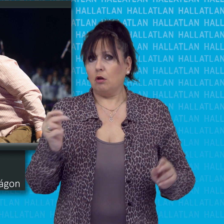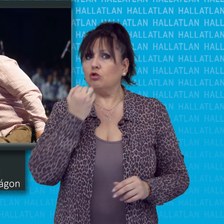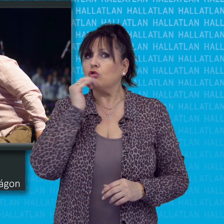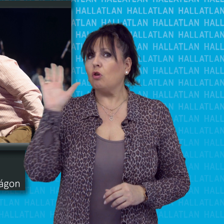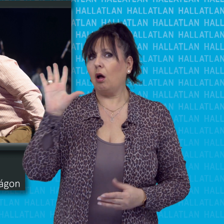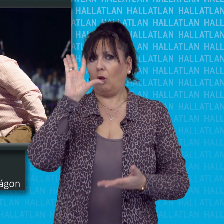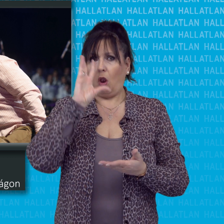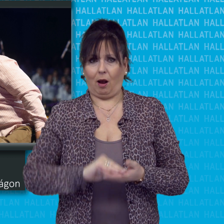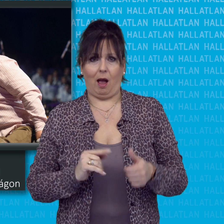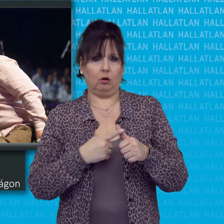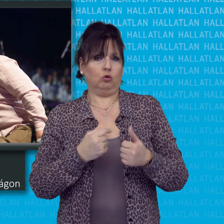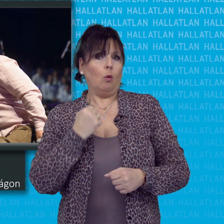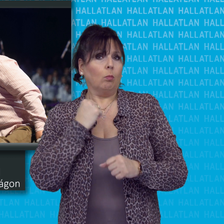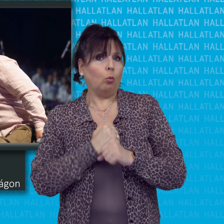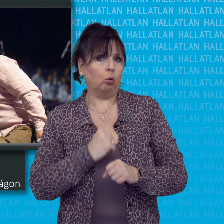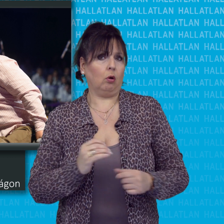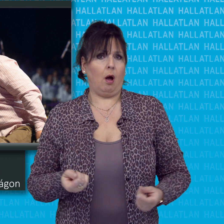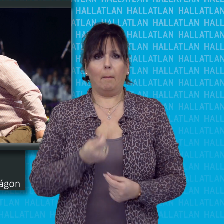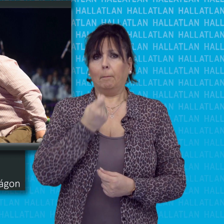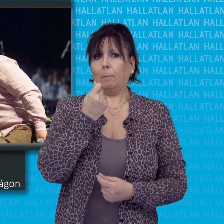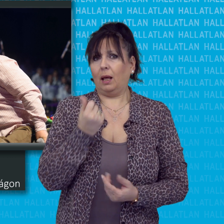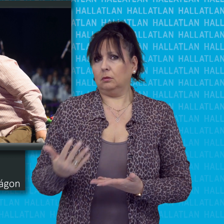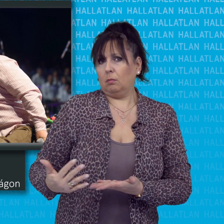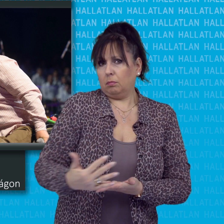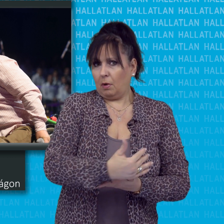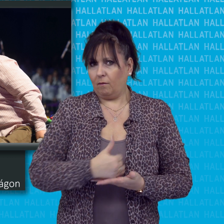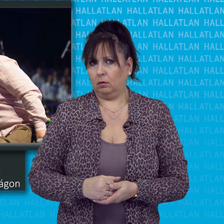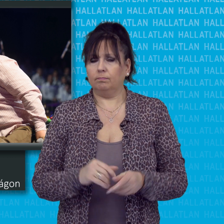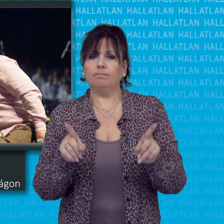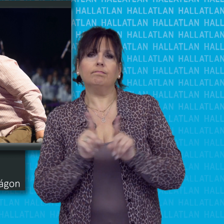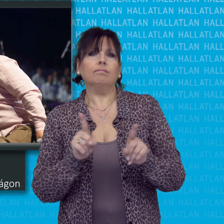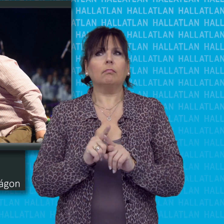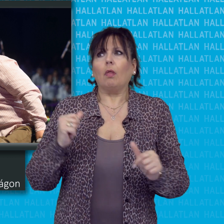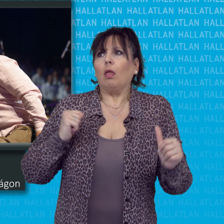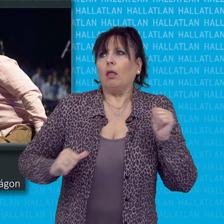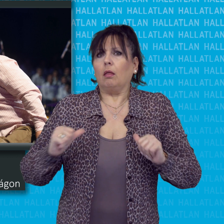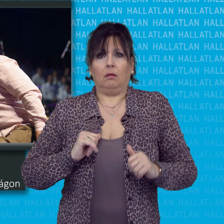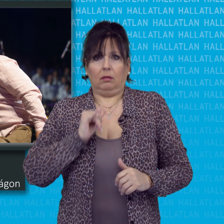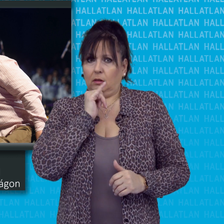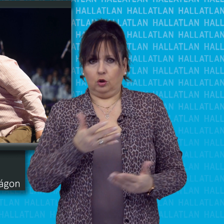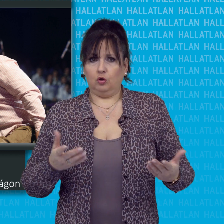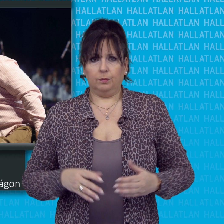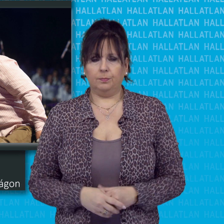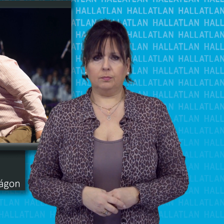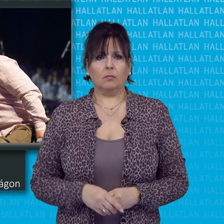van munkahelye, bevétele, otthona, miközben nincs kiszolgáltatva a barátainak, családjának.